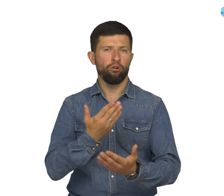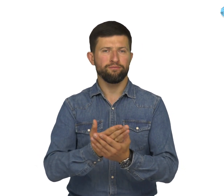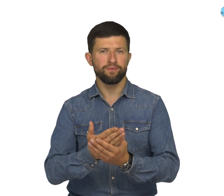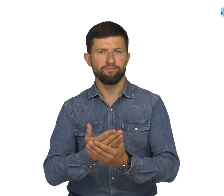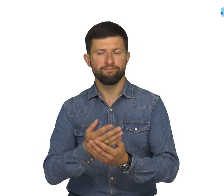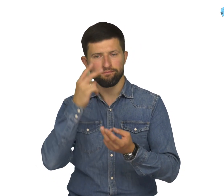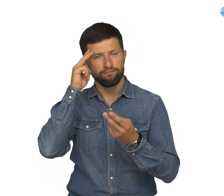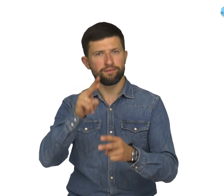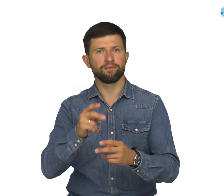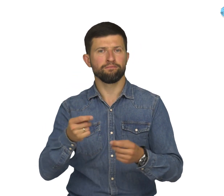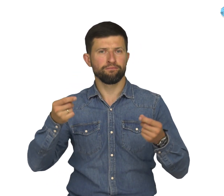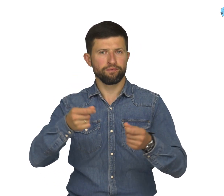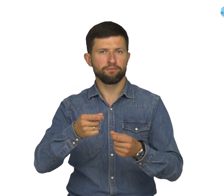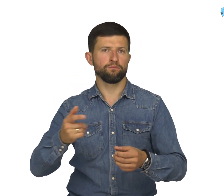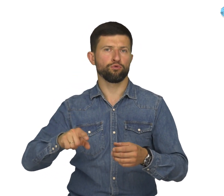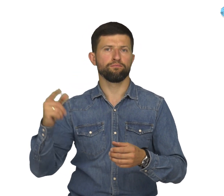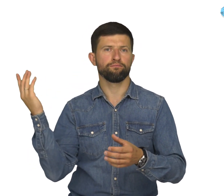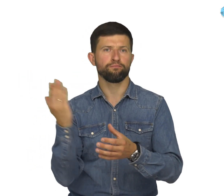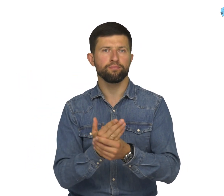Do wniosku o jednorazową zapomogę z tytułu urodzenia się dziecka